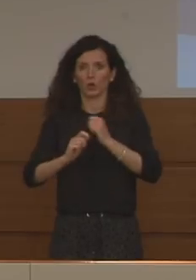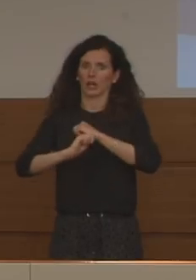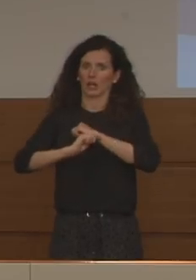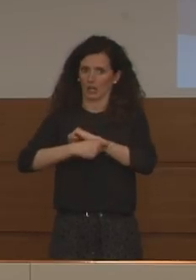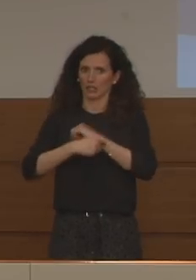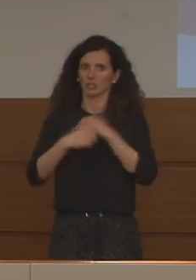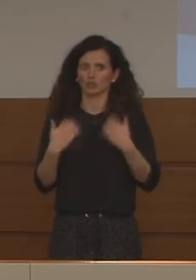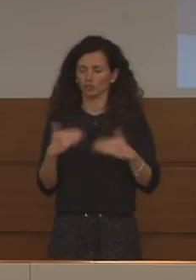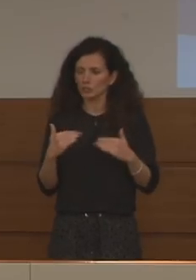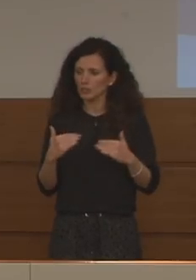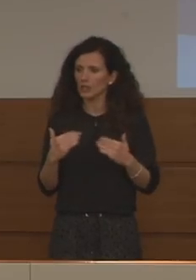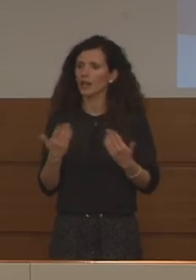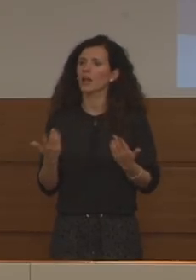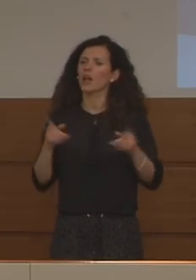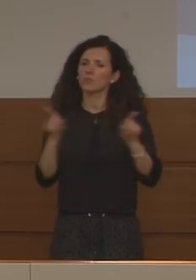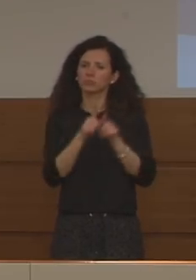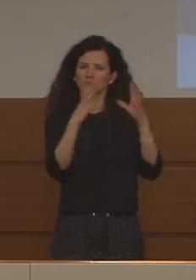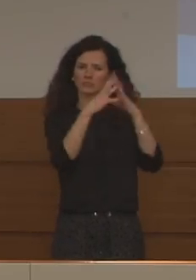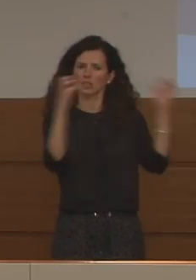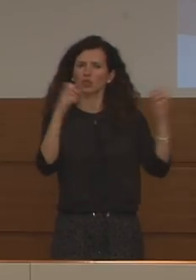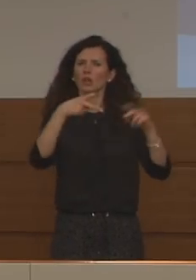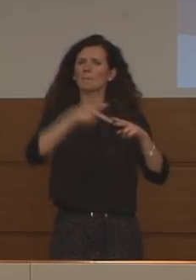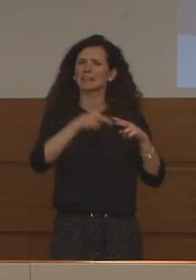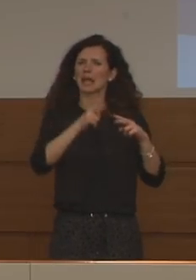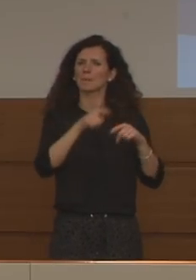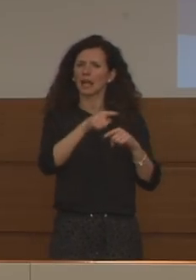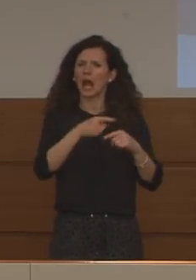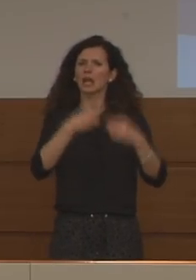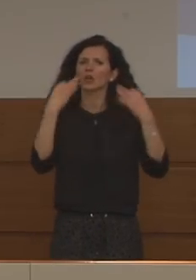settori, come i metalmeccanici, hanno annunciato uno sciopero generale, se queste misure